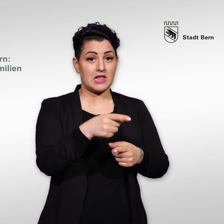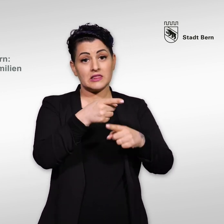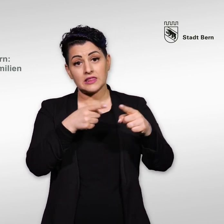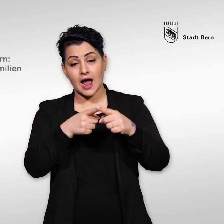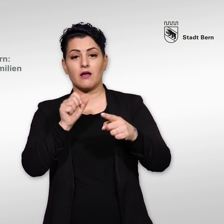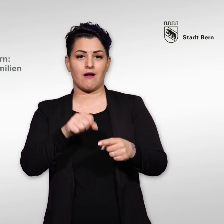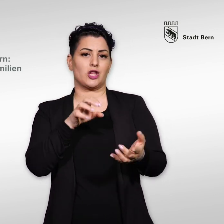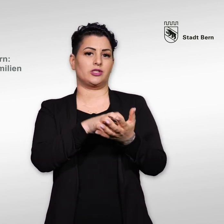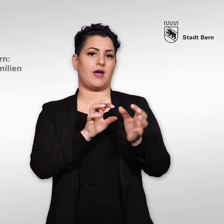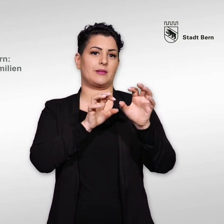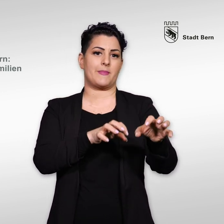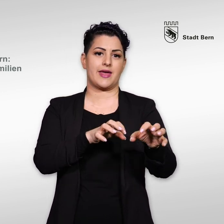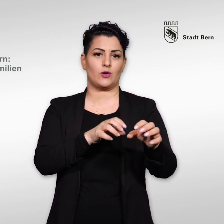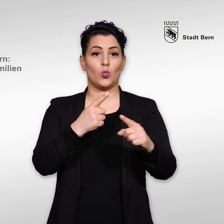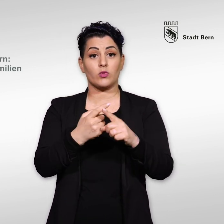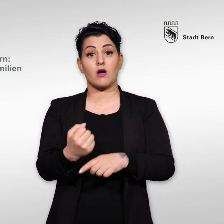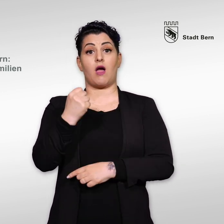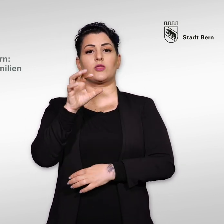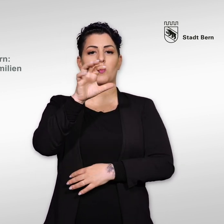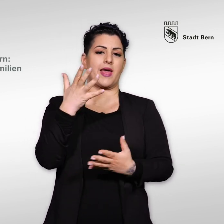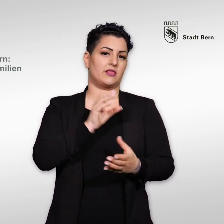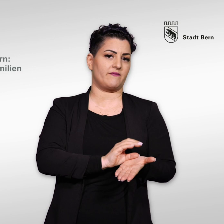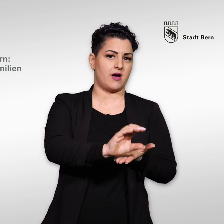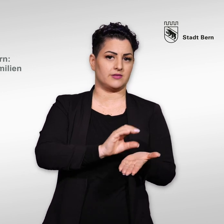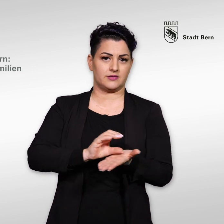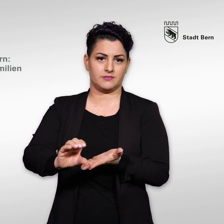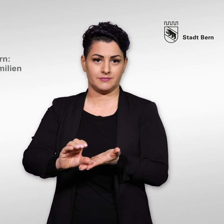Teilweise bezahlen auch die Stadt Bern und der Kanton Bern etwas,